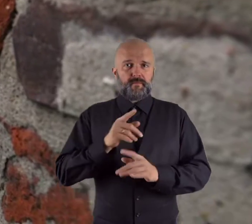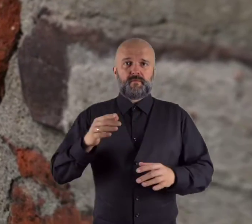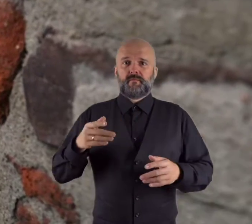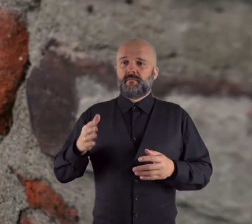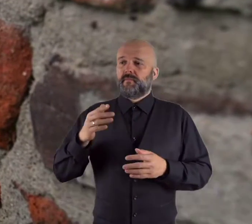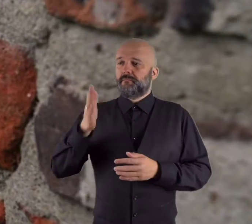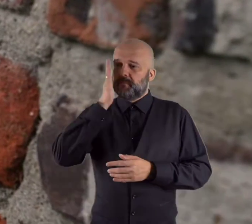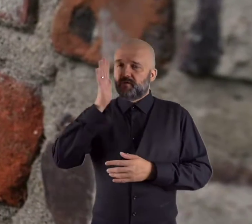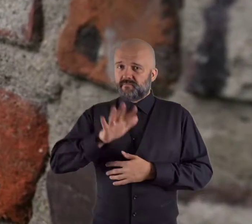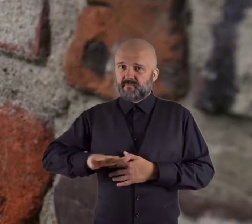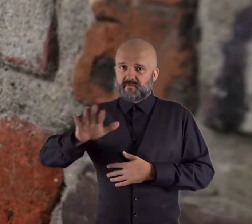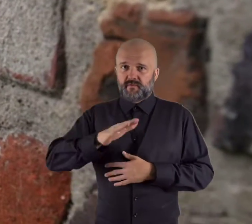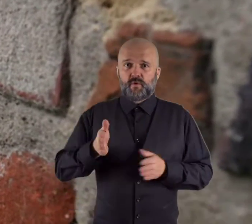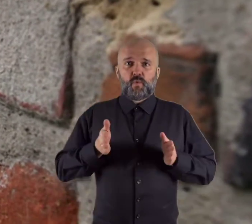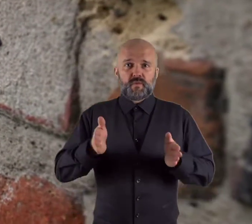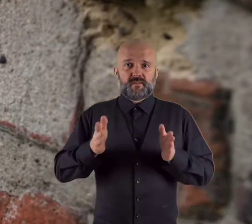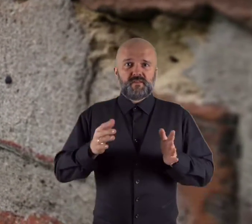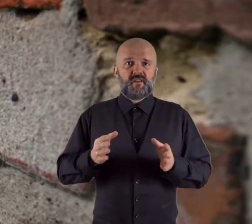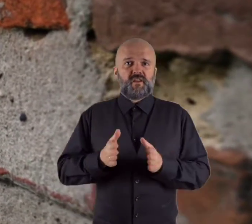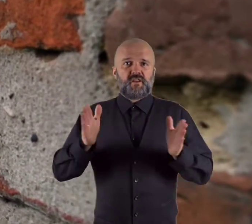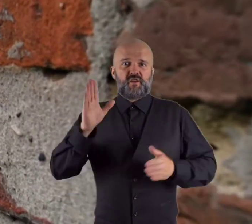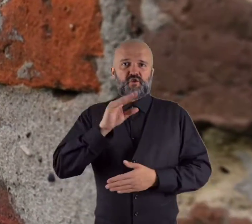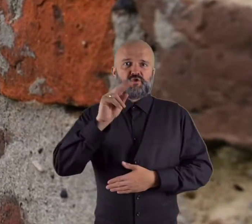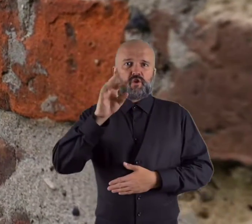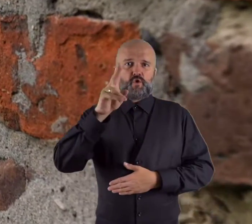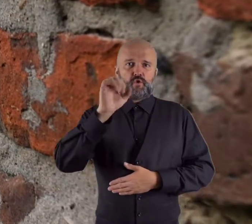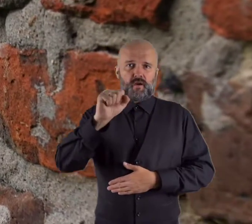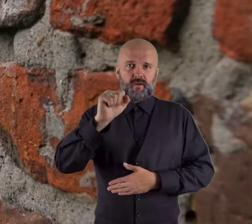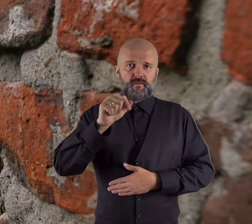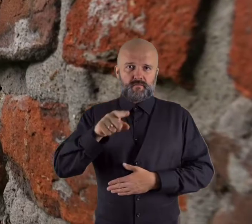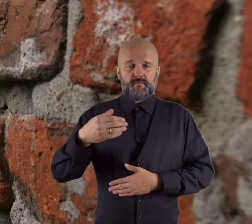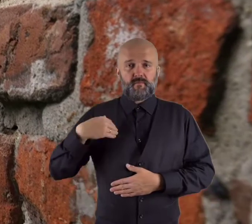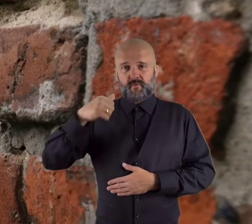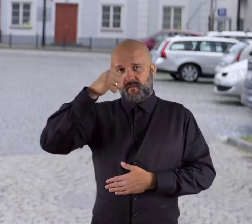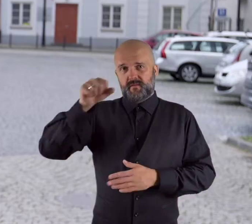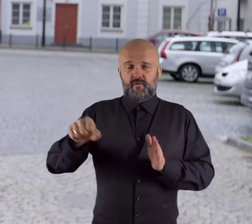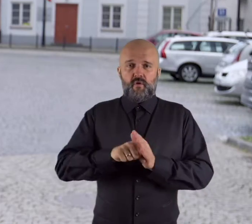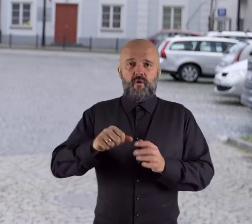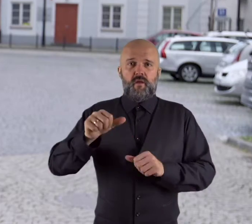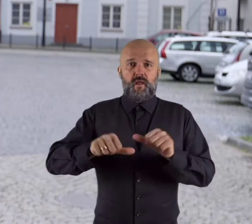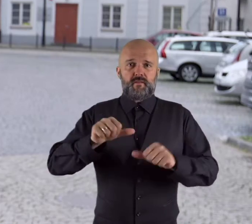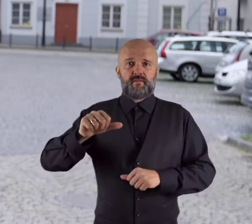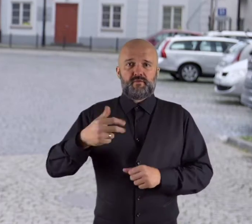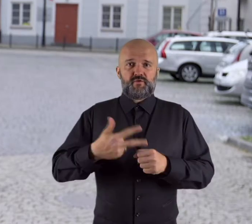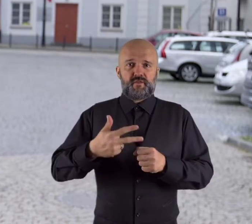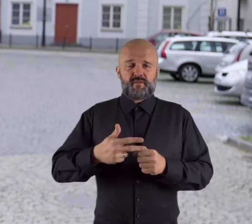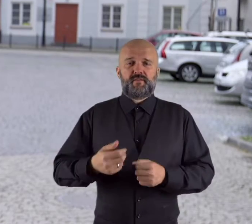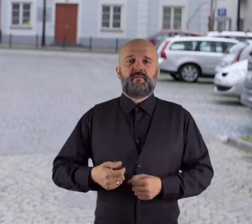No właśnie, nie ulicy Kwiatka tylko ulicy Szerokiej, bo taka nazwa była tej ulicy do połowy lat trzydziestych XX wieku.